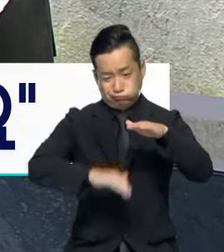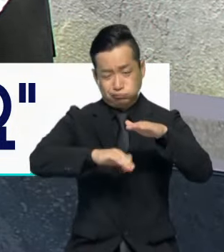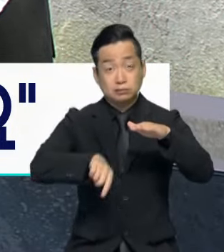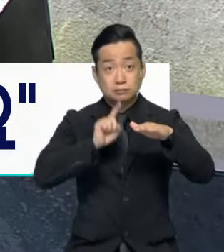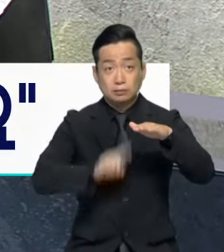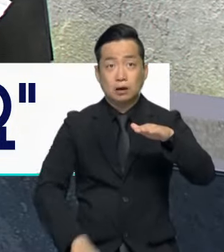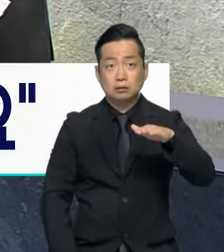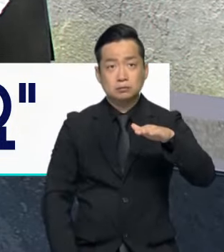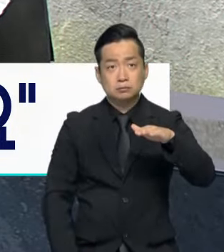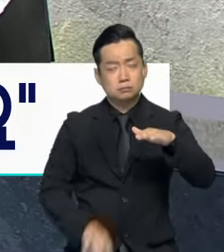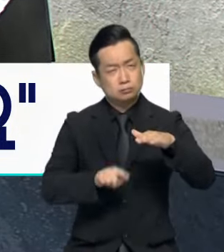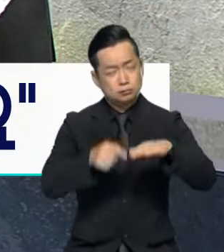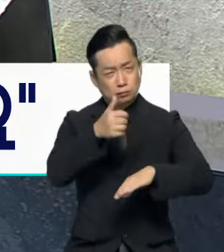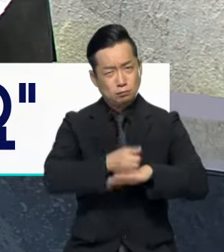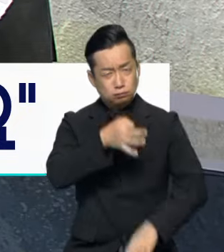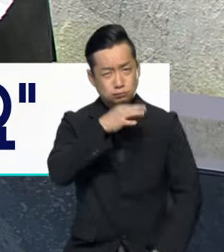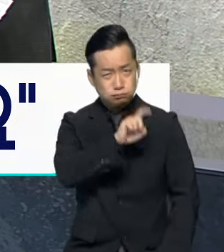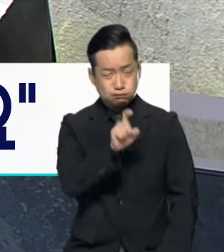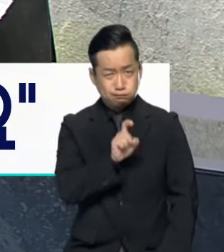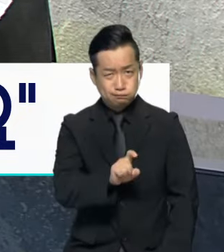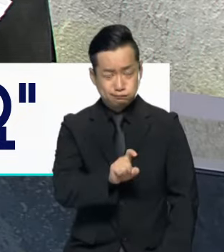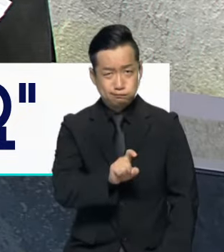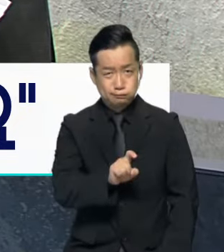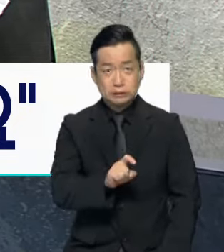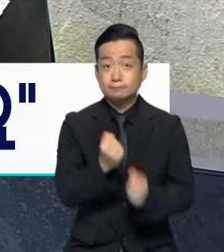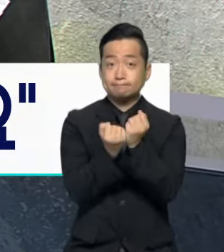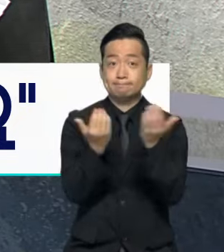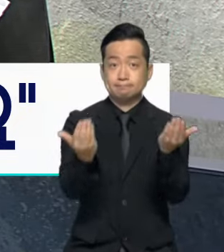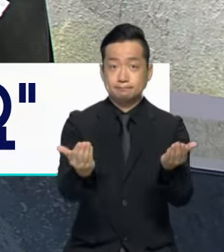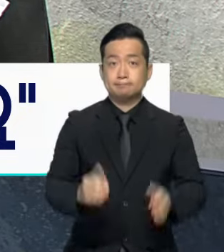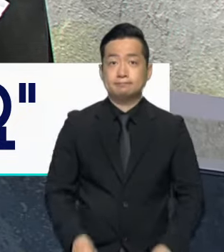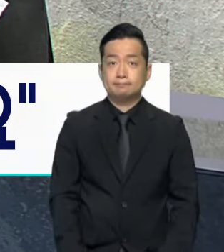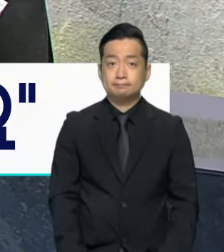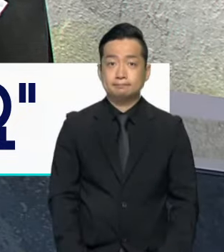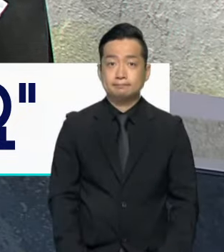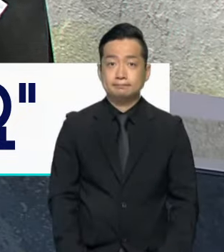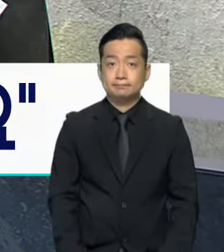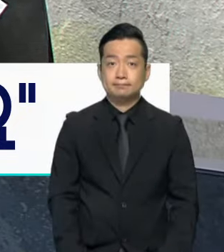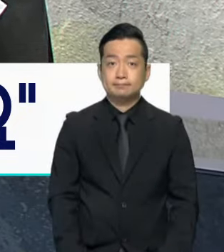올리겠다고 했는데 이게 과연 얼마나 실효성이 있을지 조동찬 의학전문기자가 짚어봤습니다.